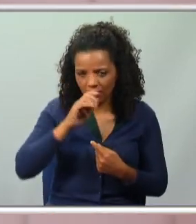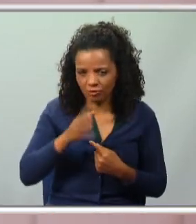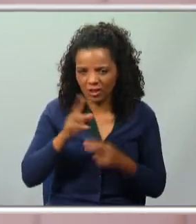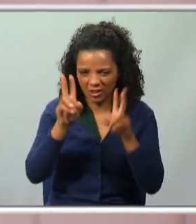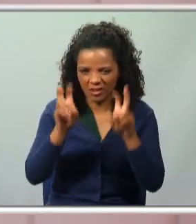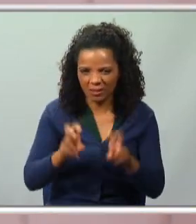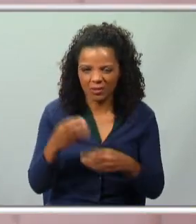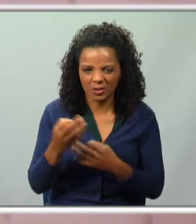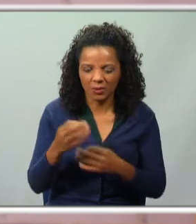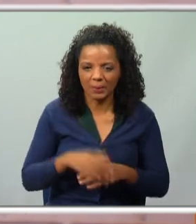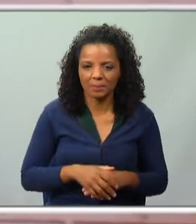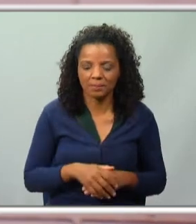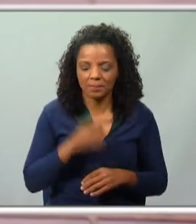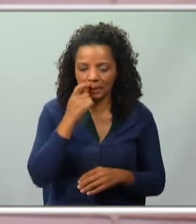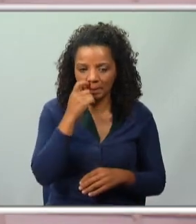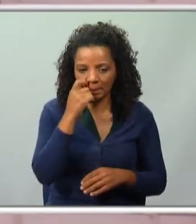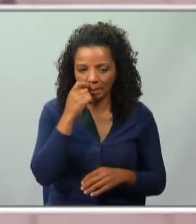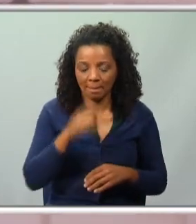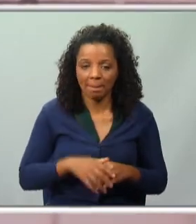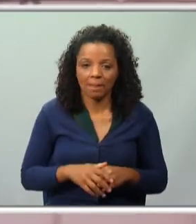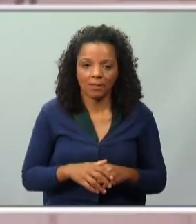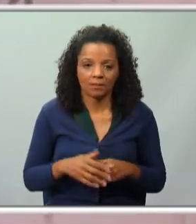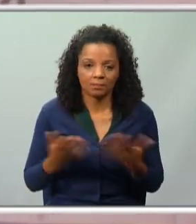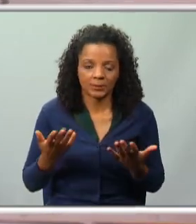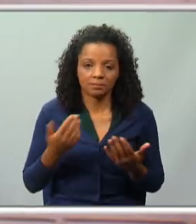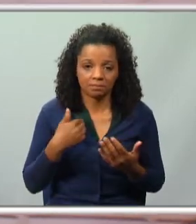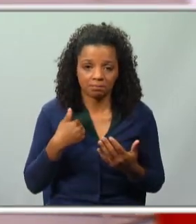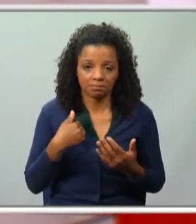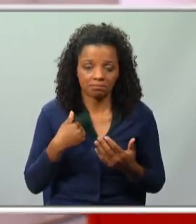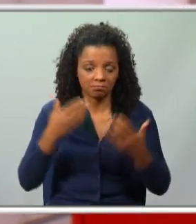matérias não era bem qualquer forma eu tenho que me dar os parabéns porque 事情不是我我必須祝賀自己，因為